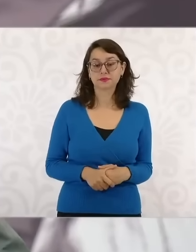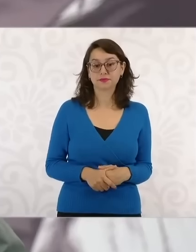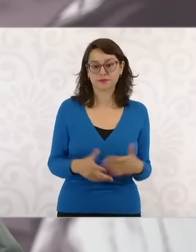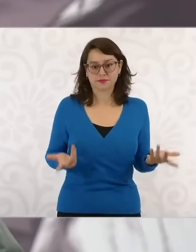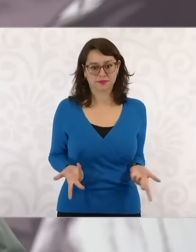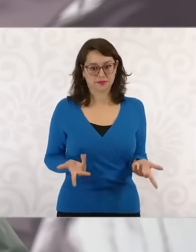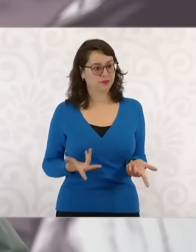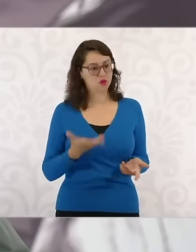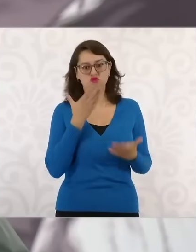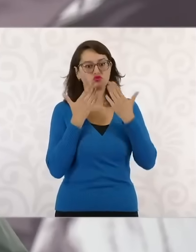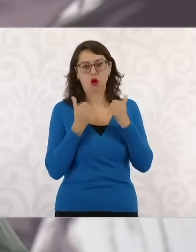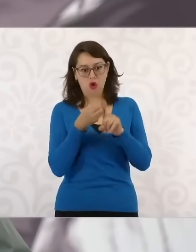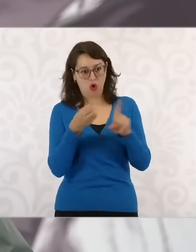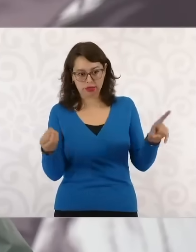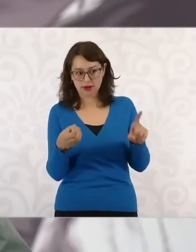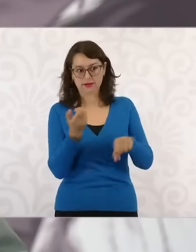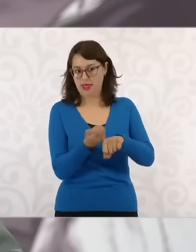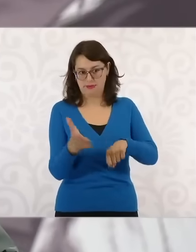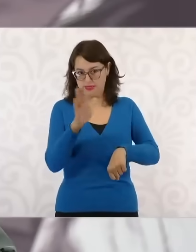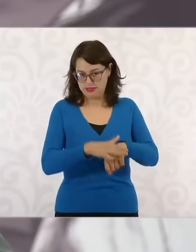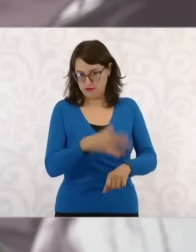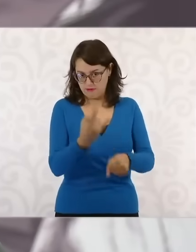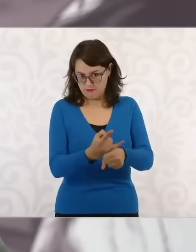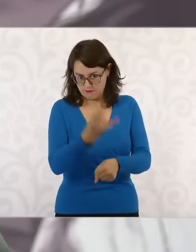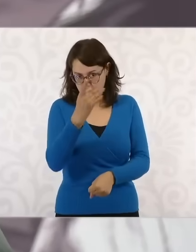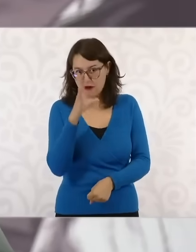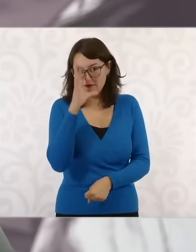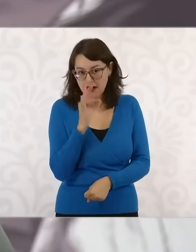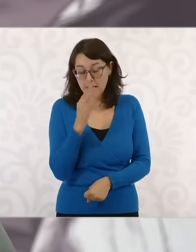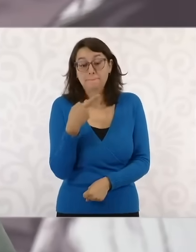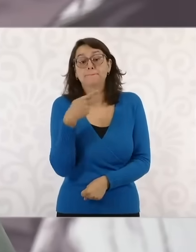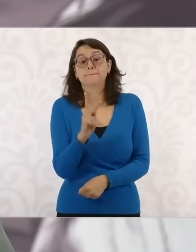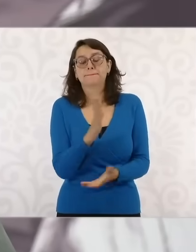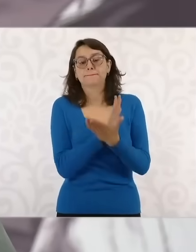desorganización administrativa, pero lo que más nos importa es que el impacto que genera que